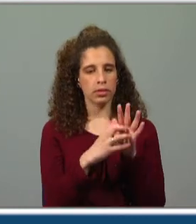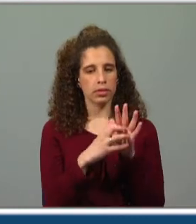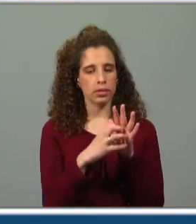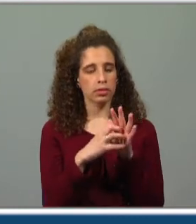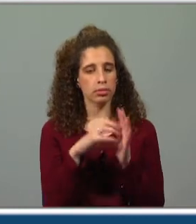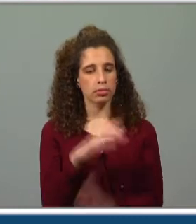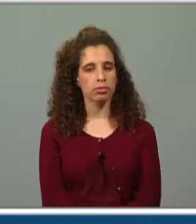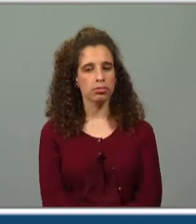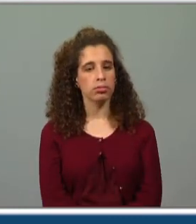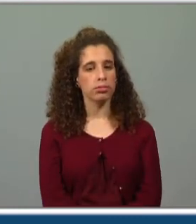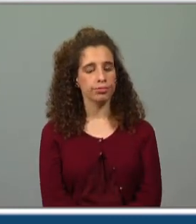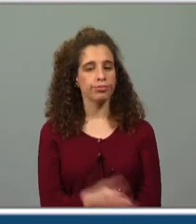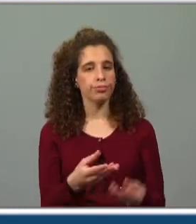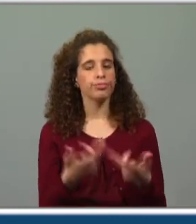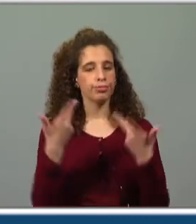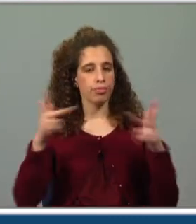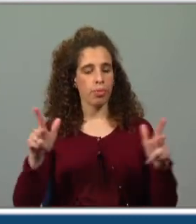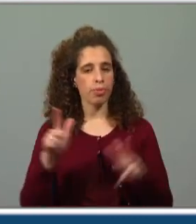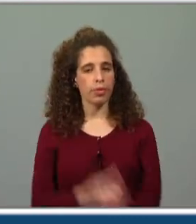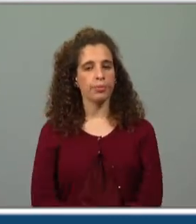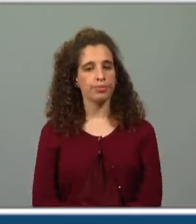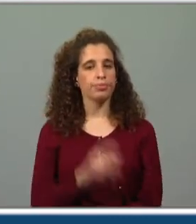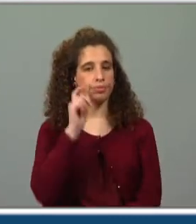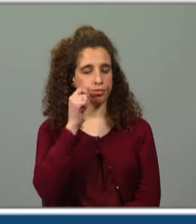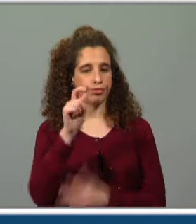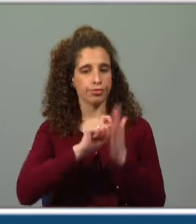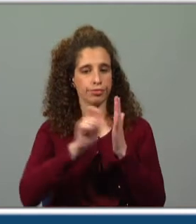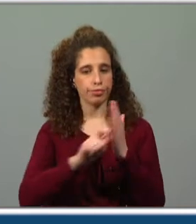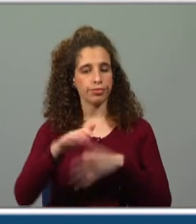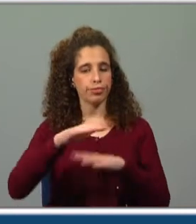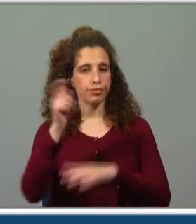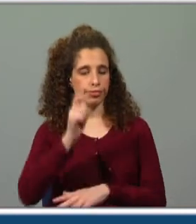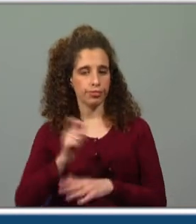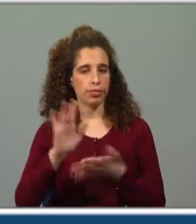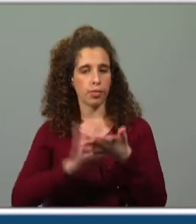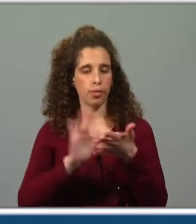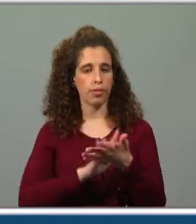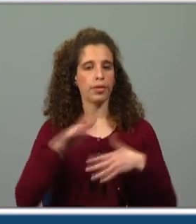gentilmente foi cedida pelas autoras e ilustradores da obra hora teremos o que 由作者和工作的插圖畫家我們將擁有什麼